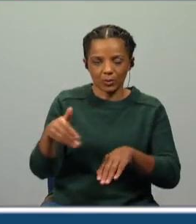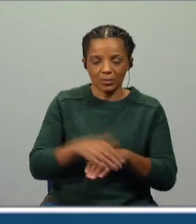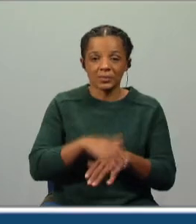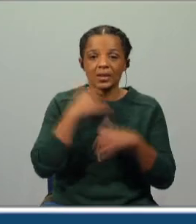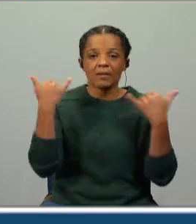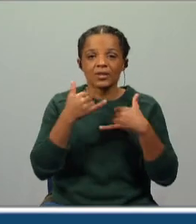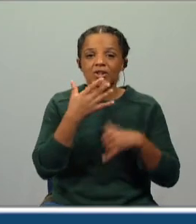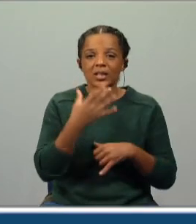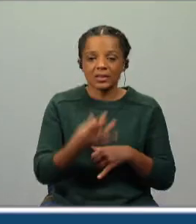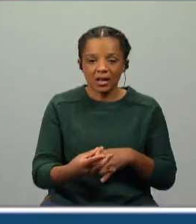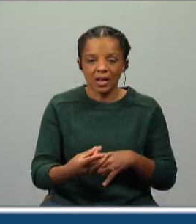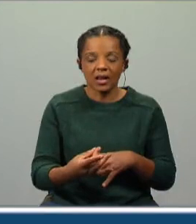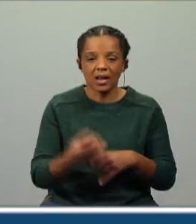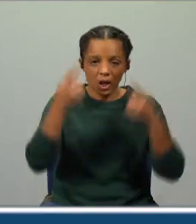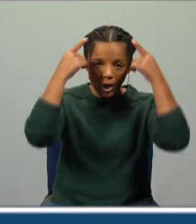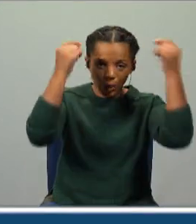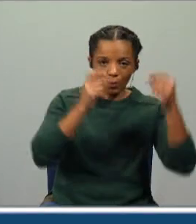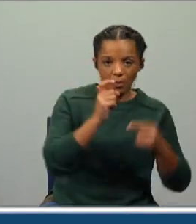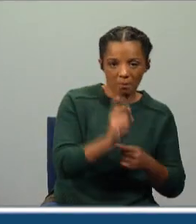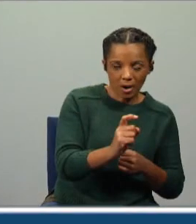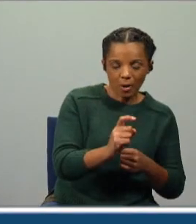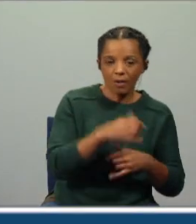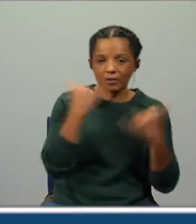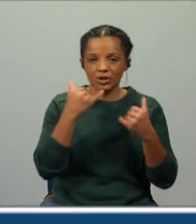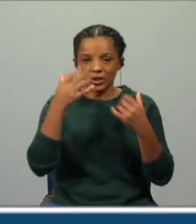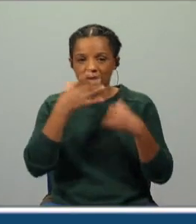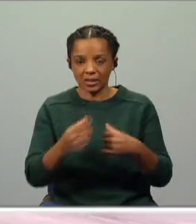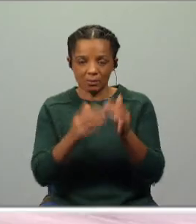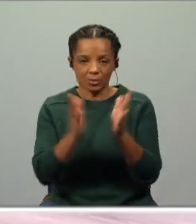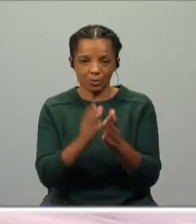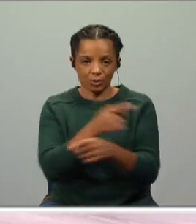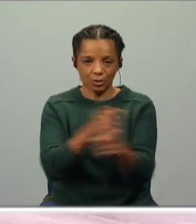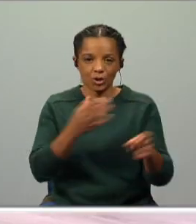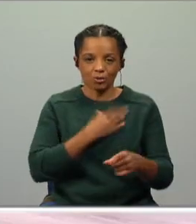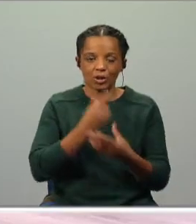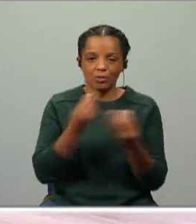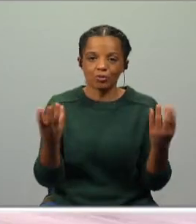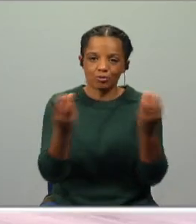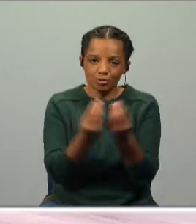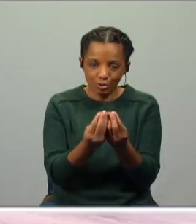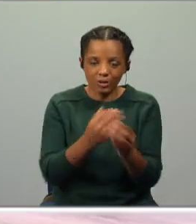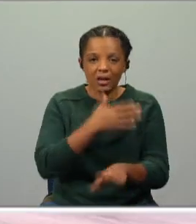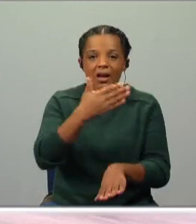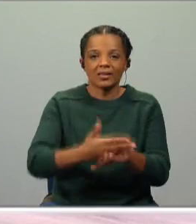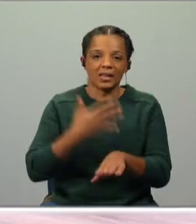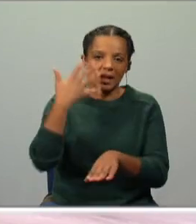Natal, Feliz, Natal, Lobo mau, feliz Natal para vocês todos! Gostei muito de estar convosco até à próxima